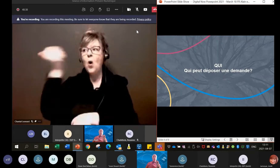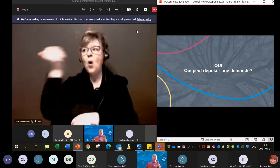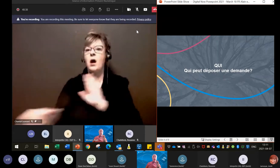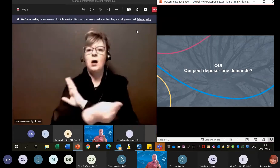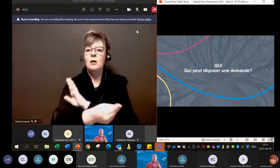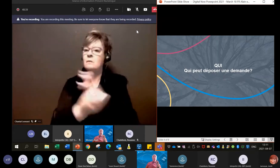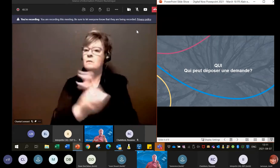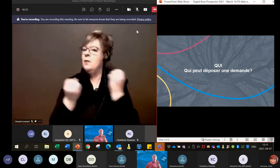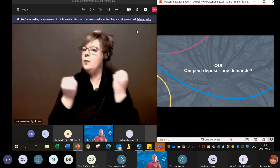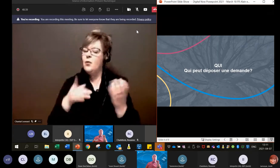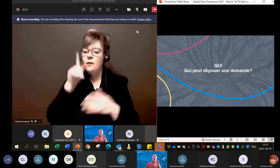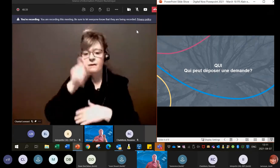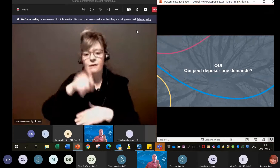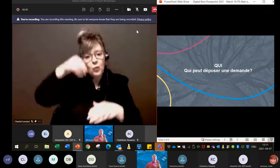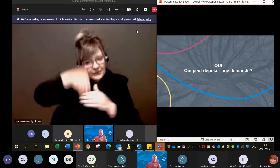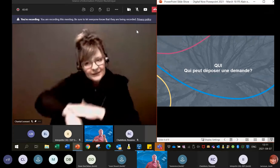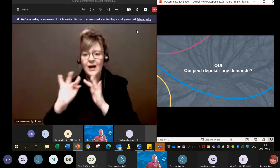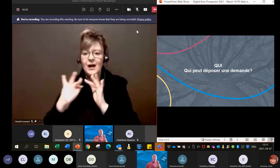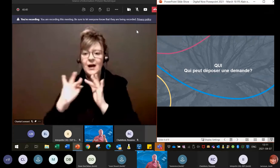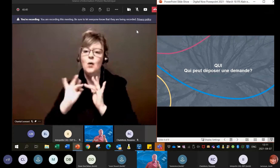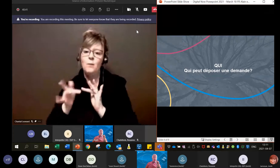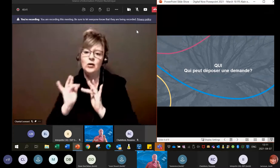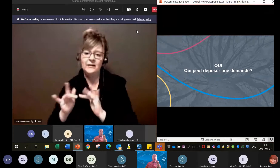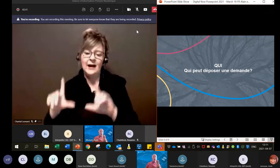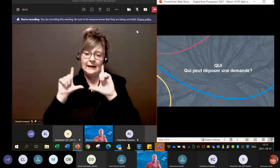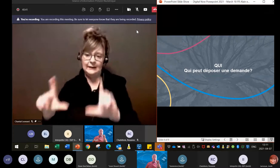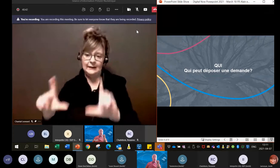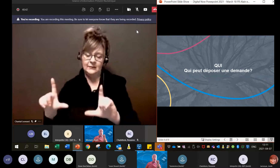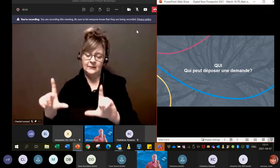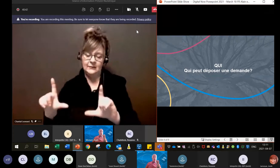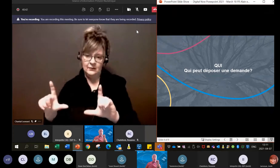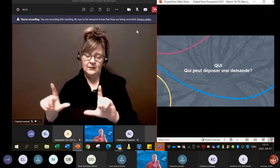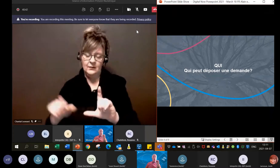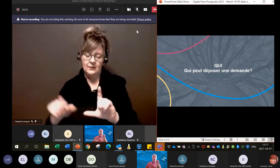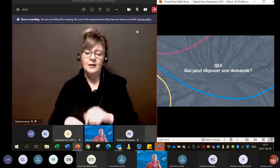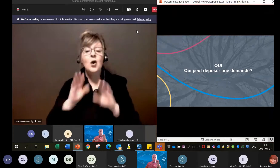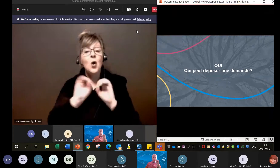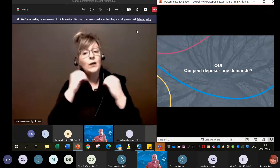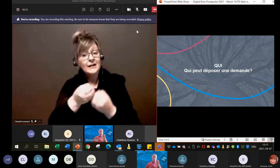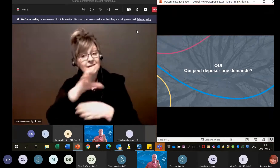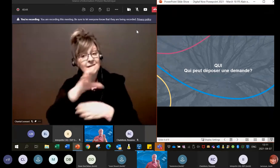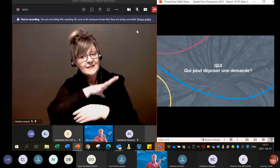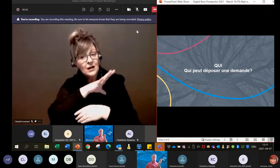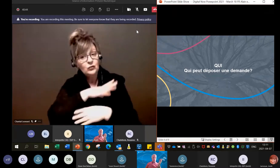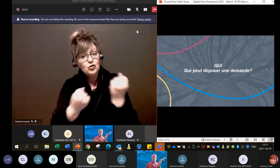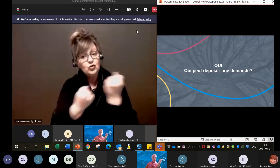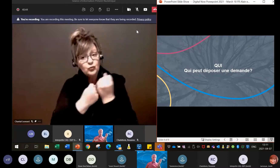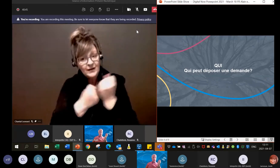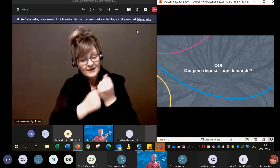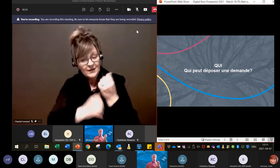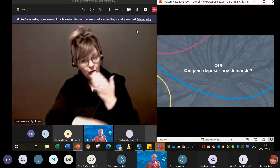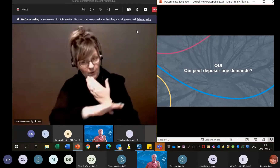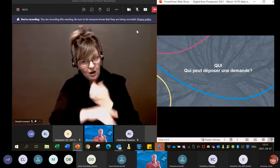que par le portail. Oui, les organismes qui reçoivent une